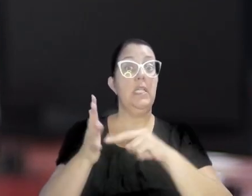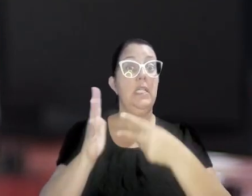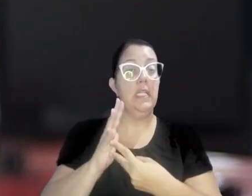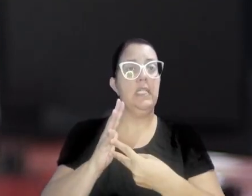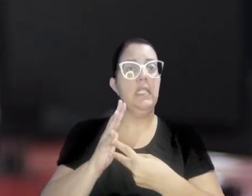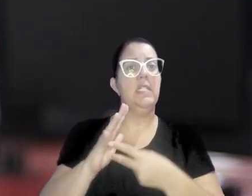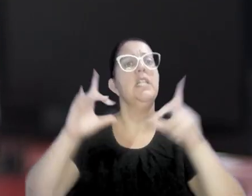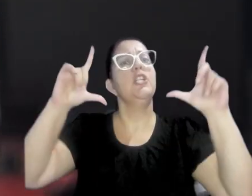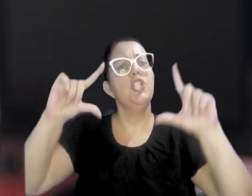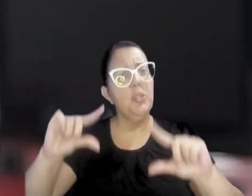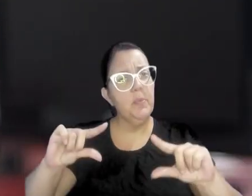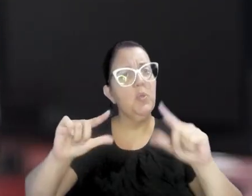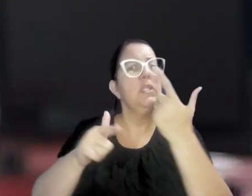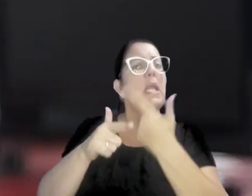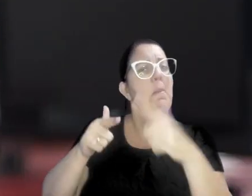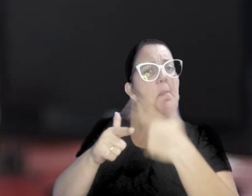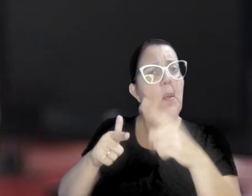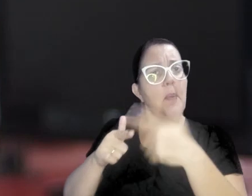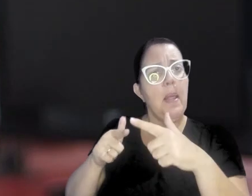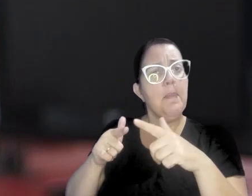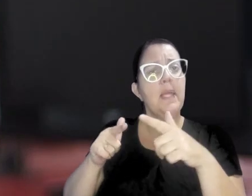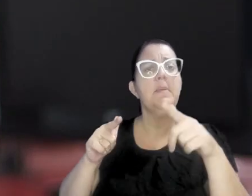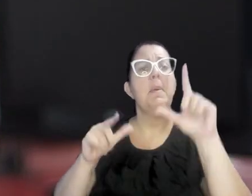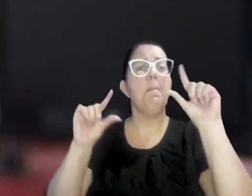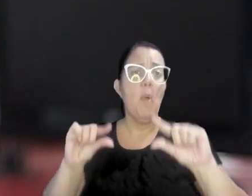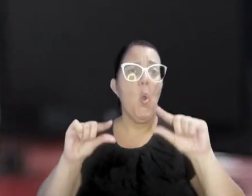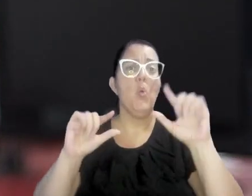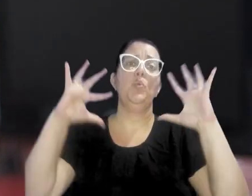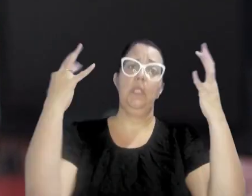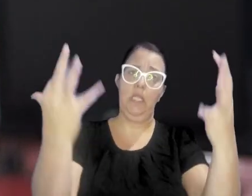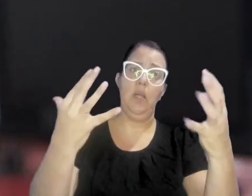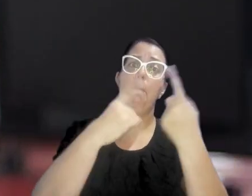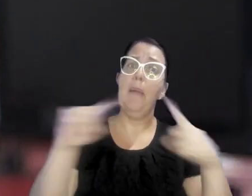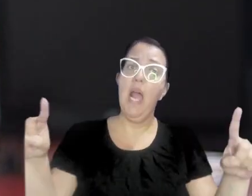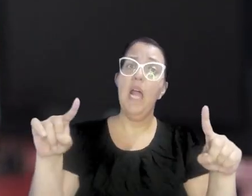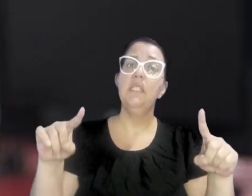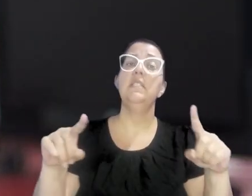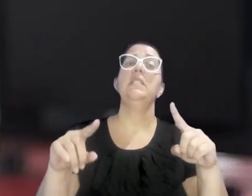ela degrada menos a natureza, degrada menos o ambiente. Então, essa ideia da gestão ambiental,